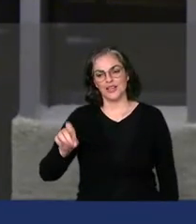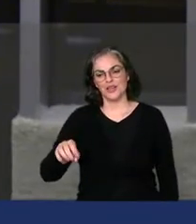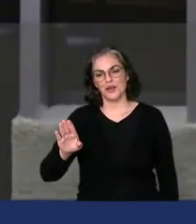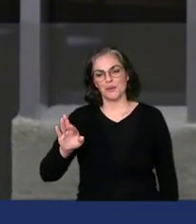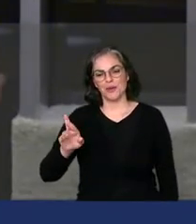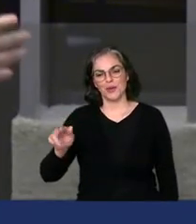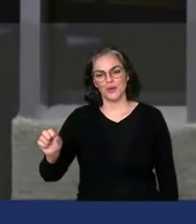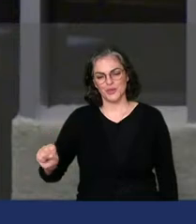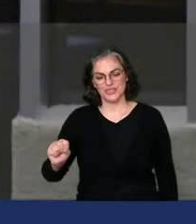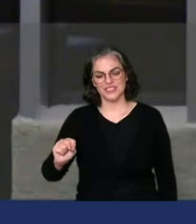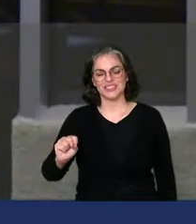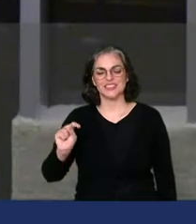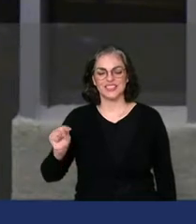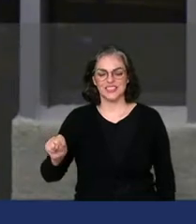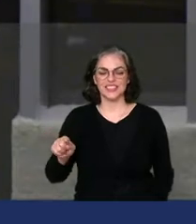RICARDO VASCO QUE ESTÁ PASSANDO NO PLENÁRIO QUE